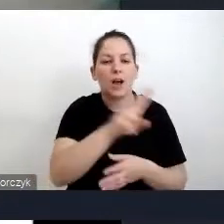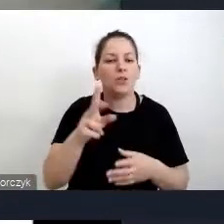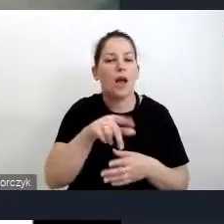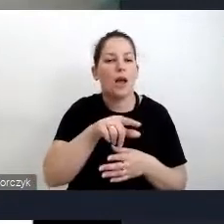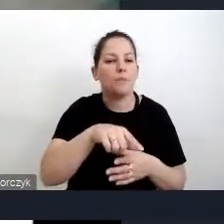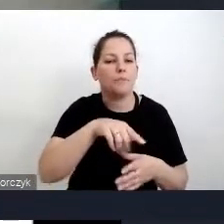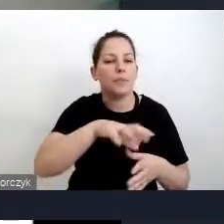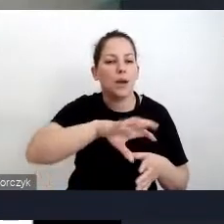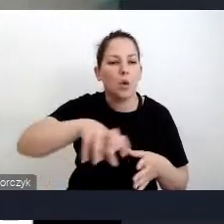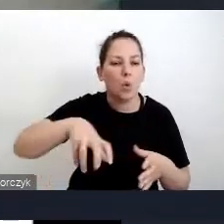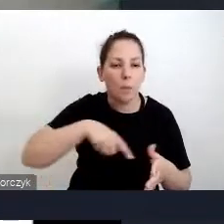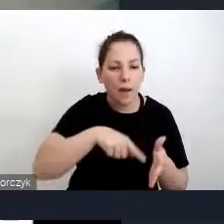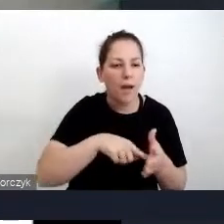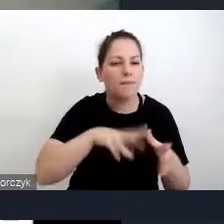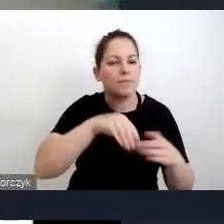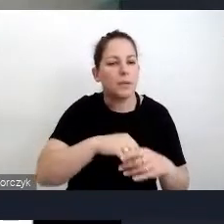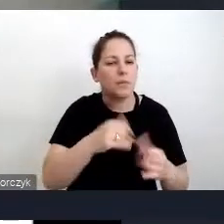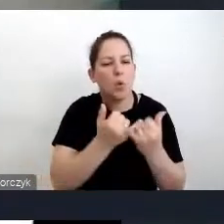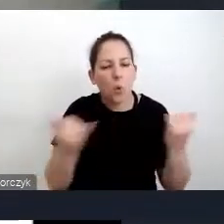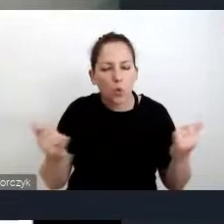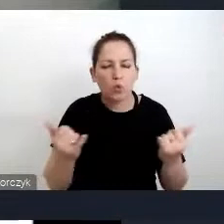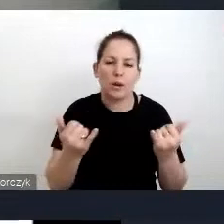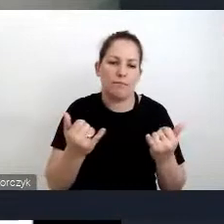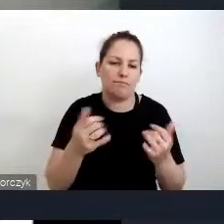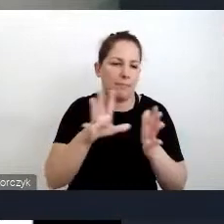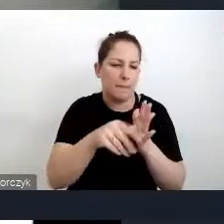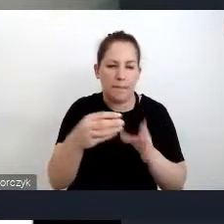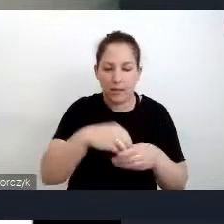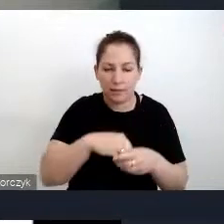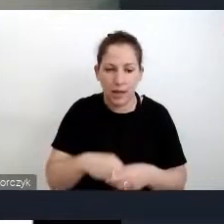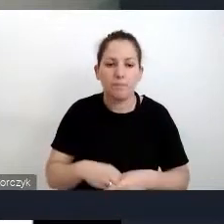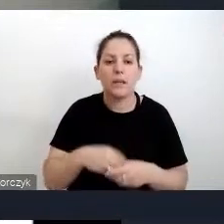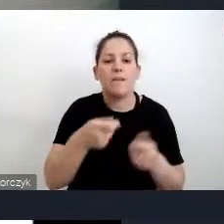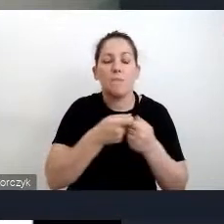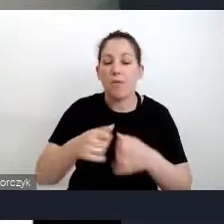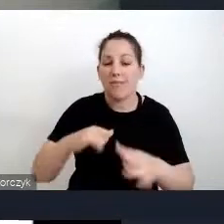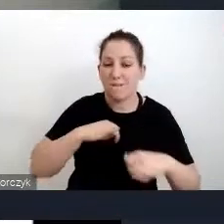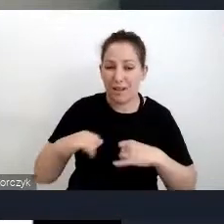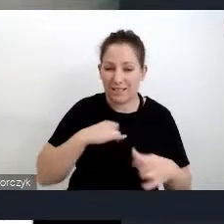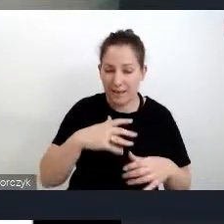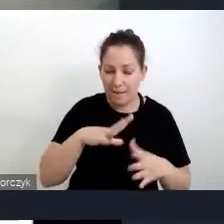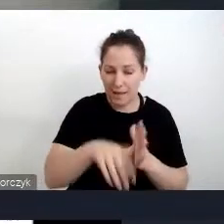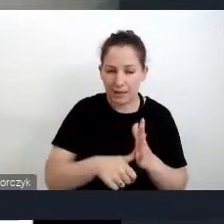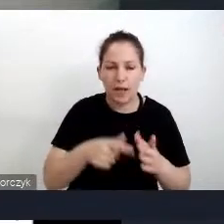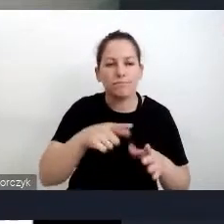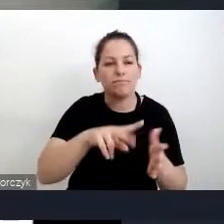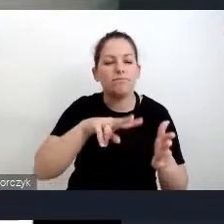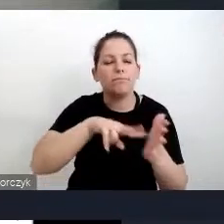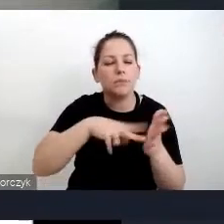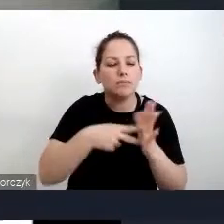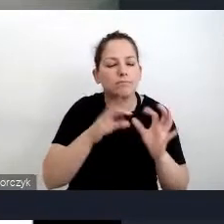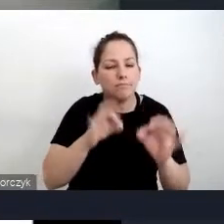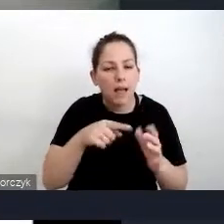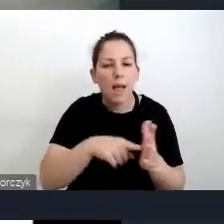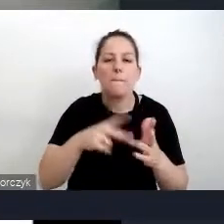w skład której wchodzą różni interesariusze z miasta. Wspólnie z władzami miasta tworzą zintegrowany plan działania i korzystają z narzędzi planowania działań